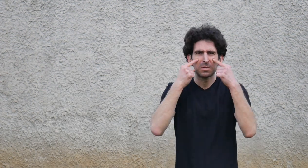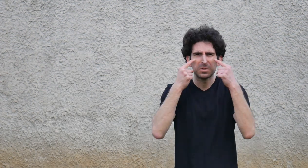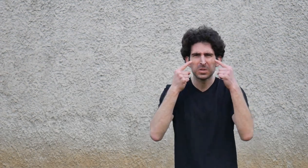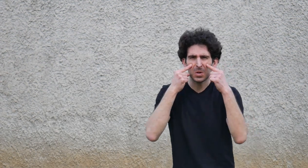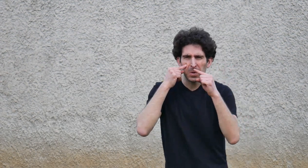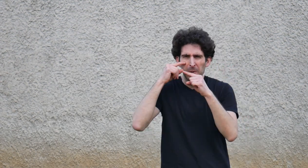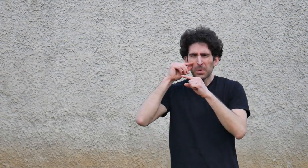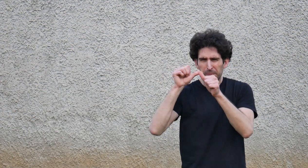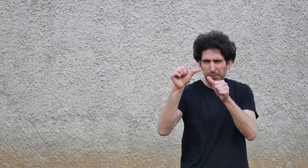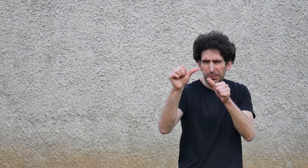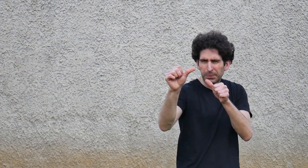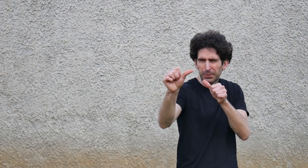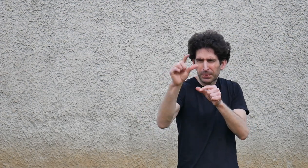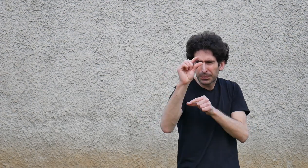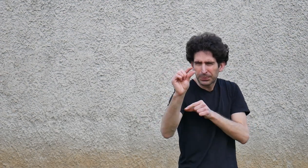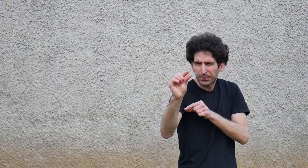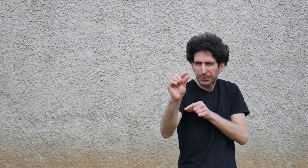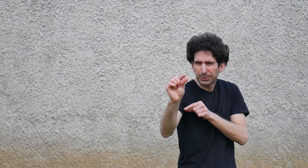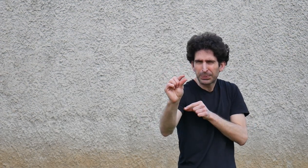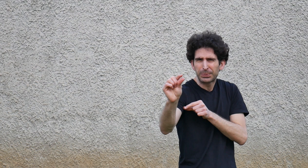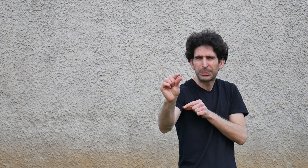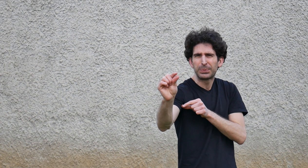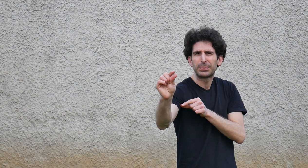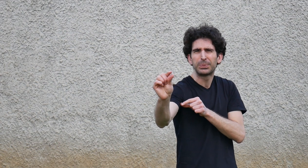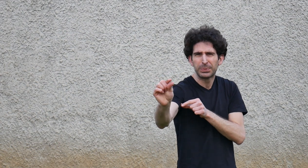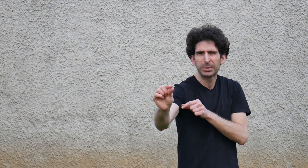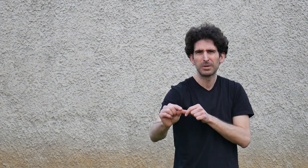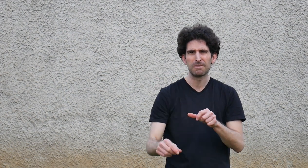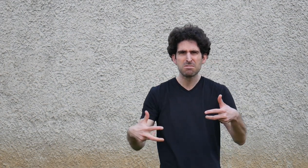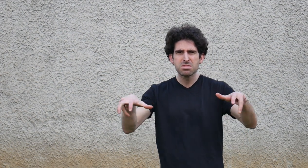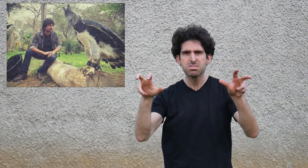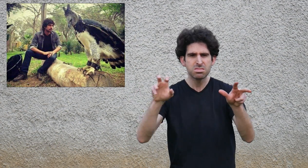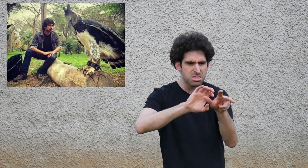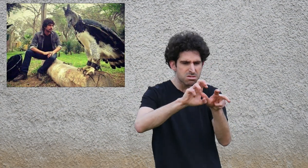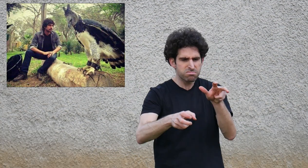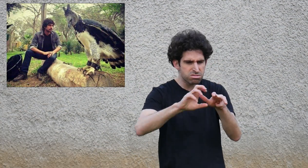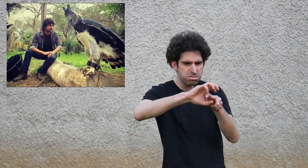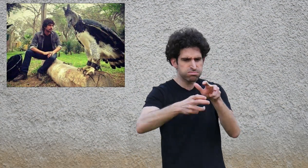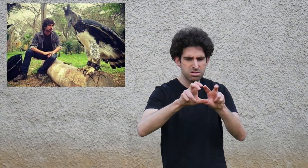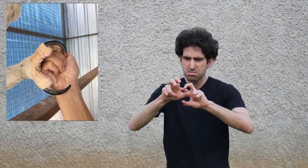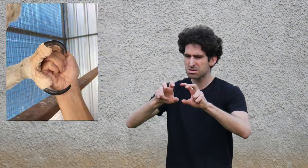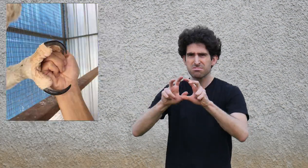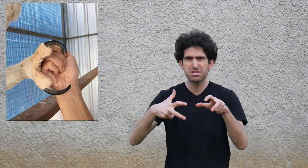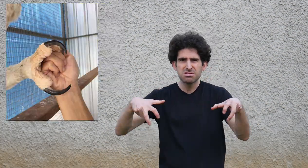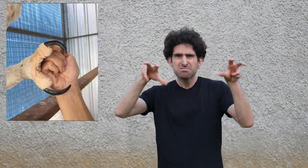Sa vision est perçante. Ses griffes sont énormes